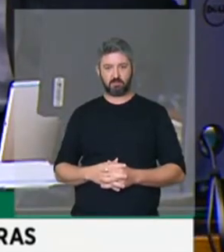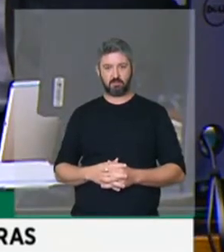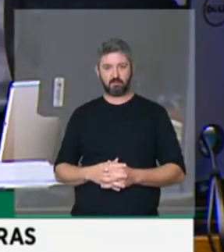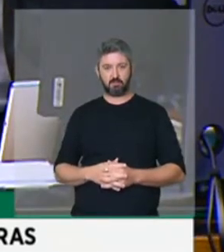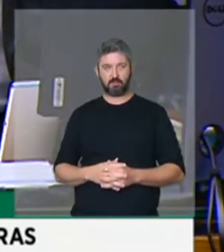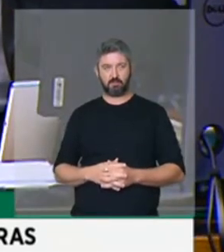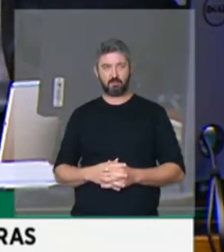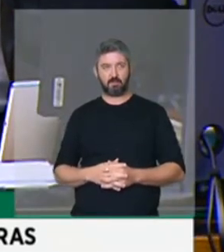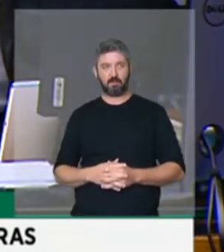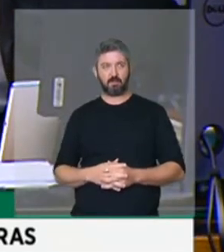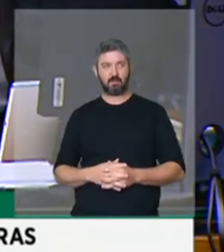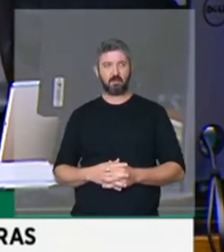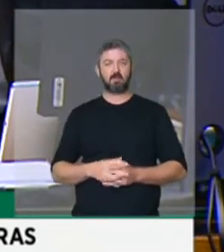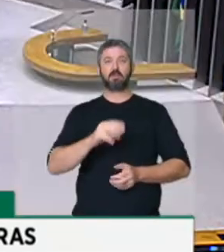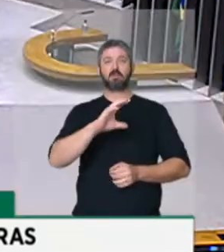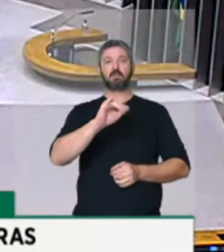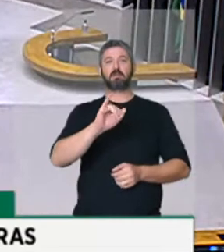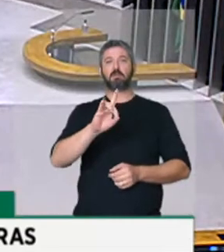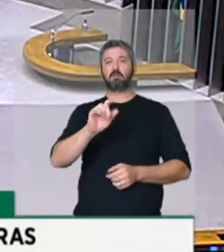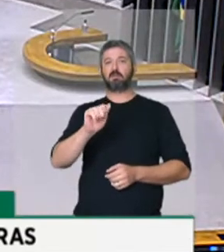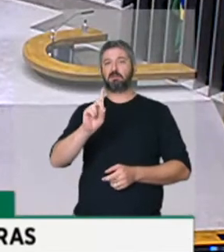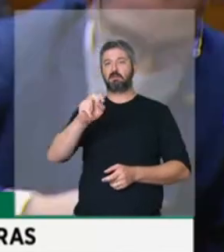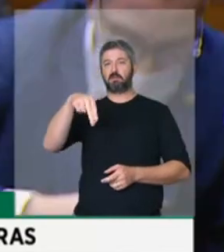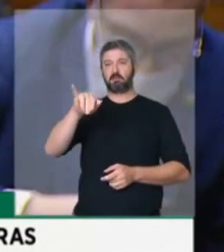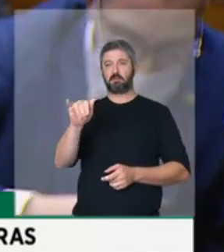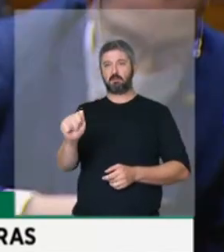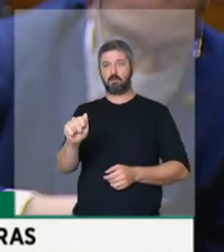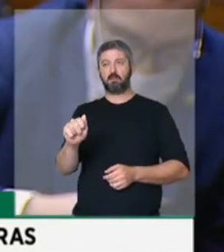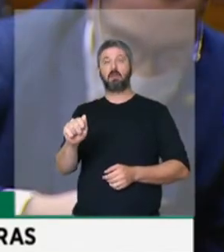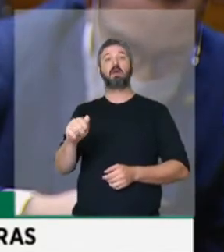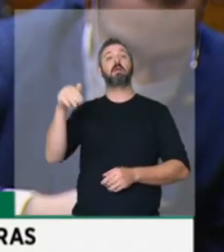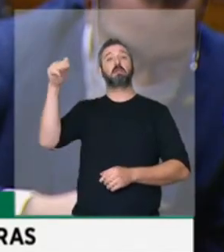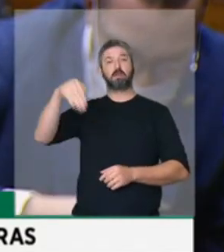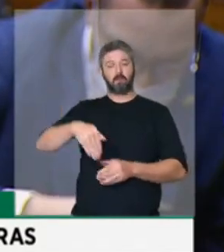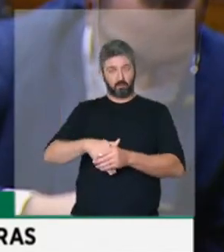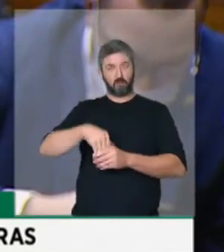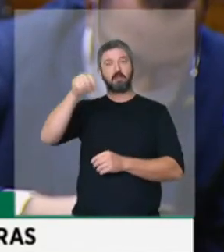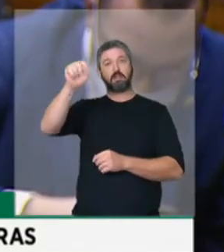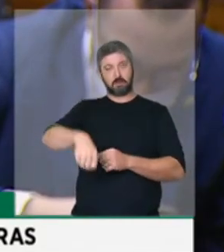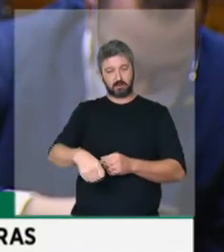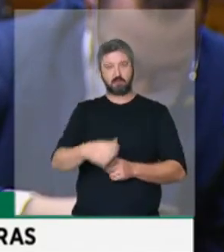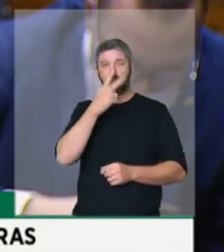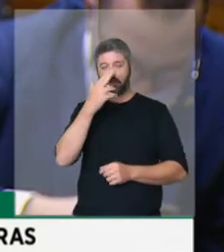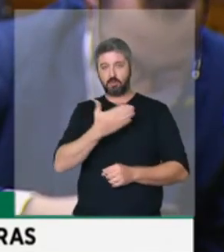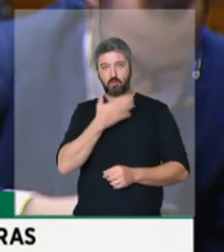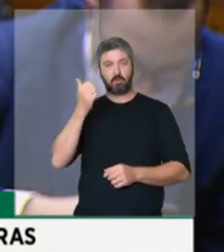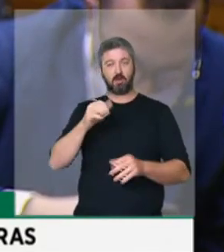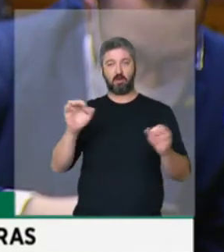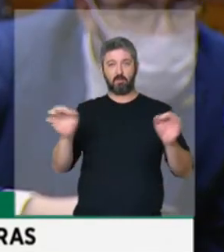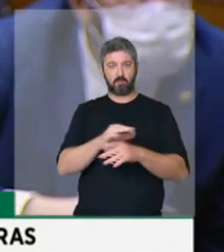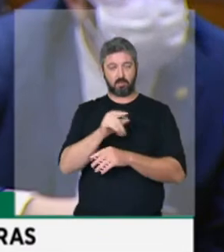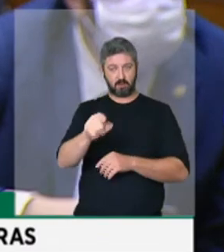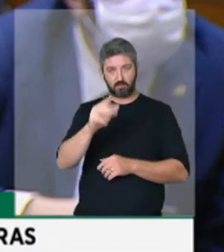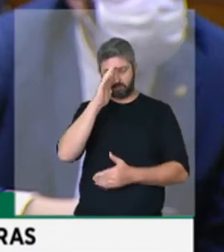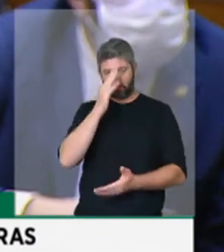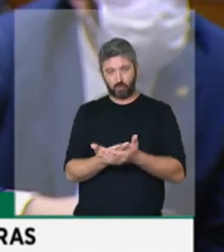NACIONALISTA FAJUTO BOLSONARO, NÃO É PRIVO TUZ AÇÃO DA ELETROBRAS. PRIVATIZAÇÃO DA ELETROBRAS. -- [PRESIDENTE]: COMO